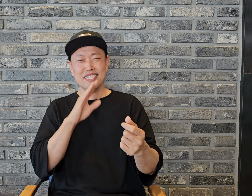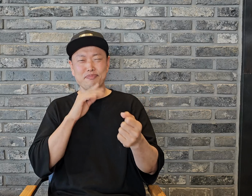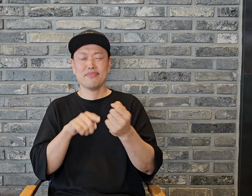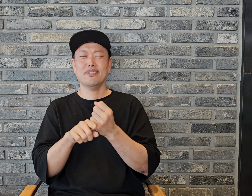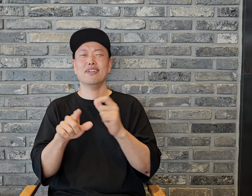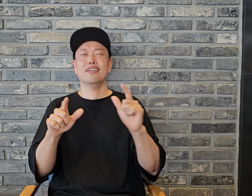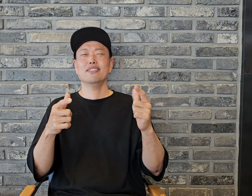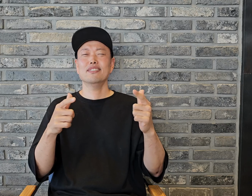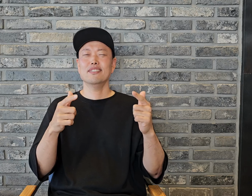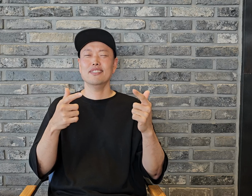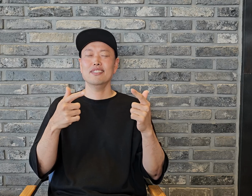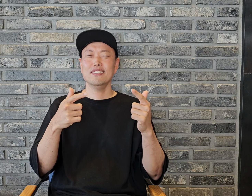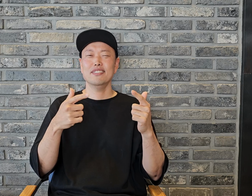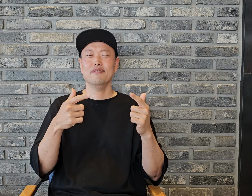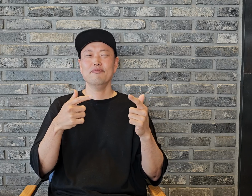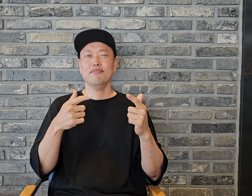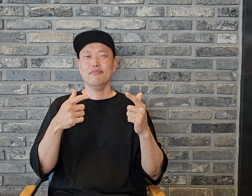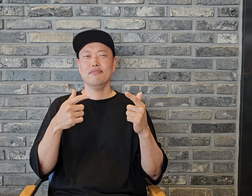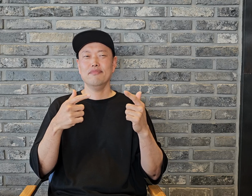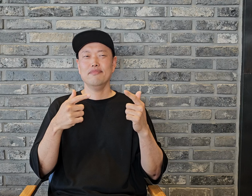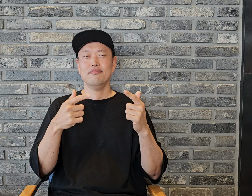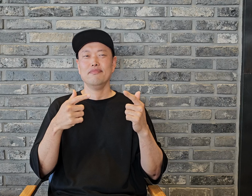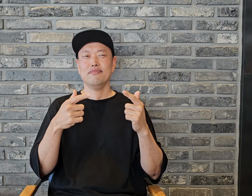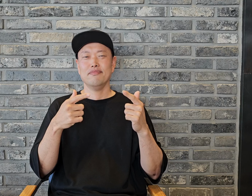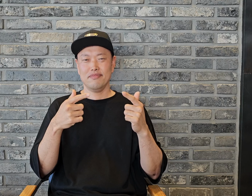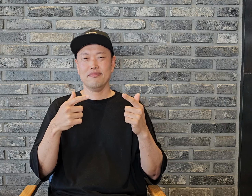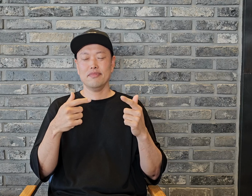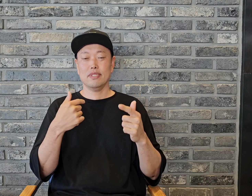그 의미는 아니고,